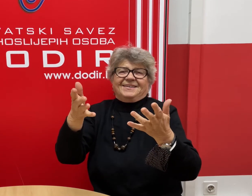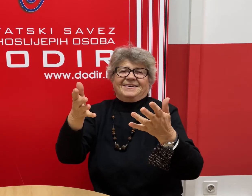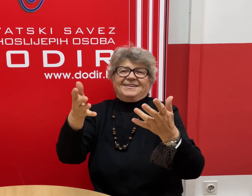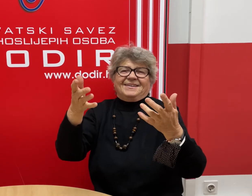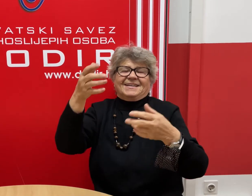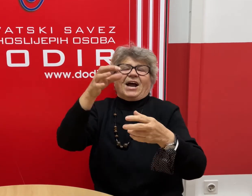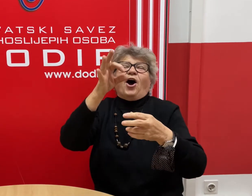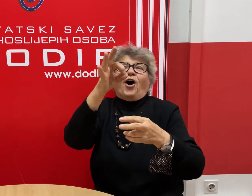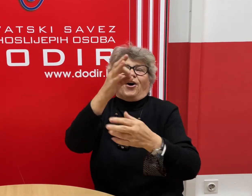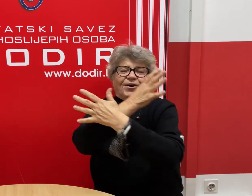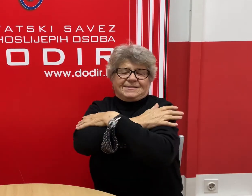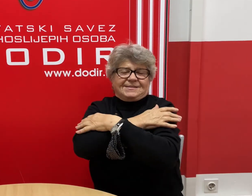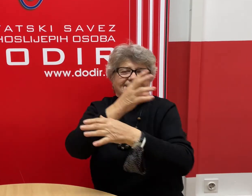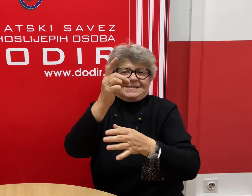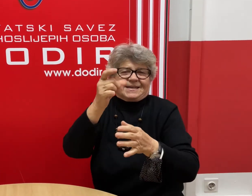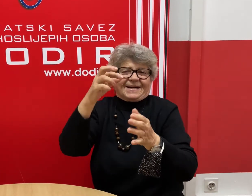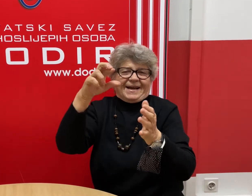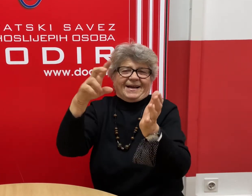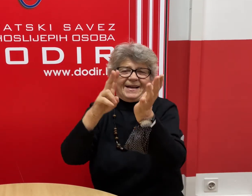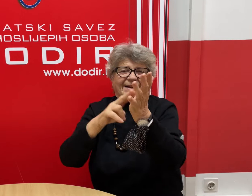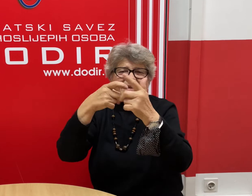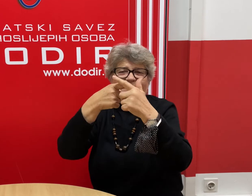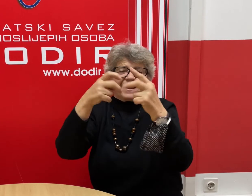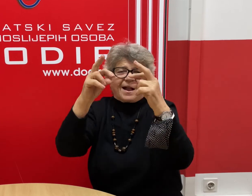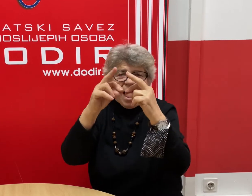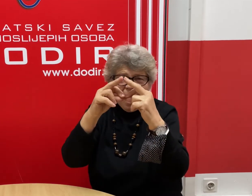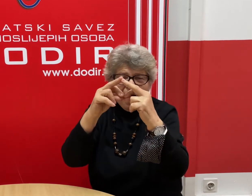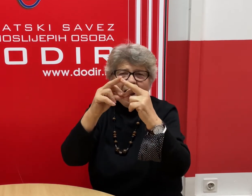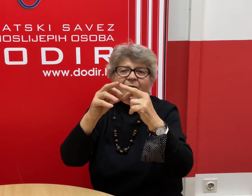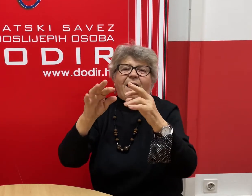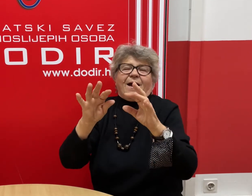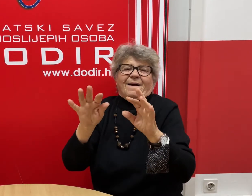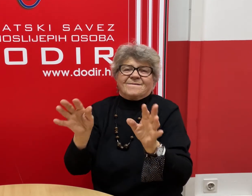Ja sam O-z-r-e-n-k-a.